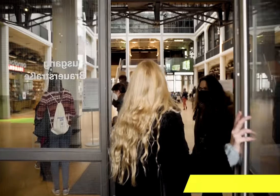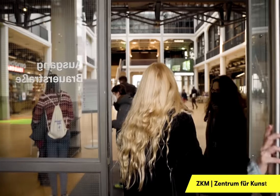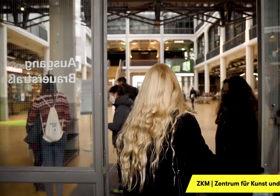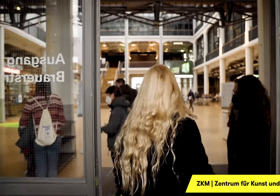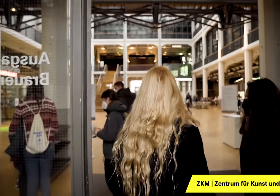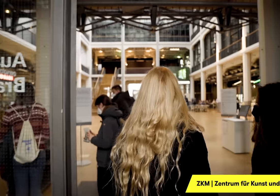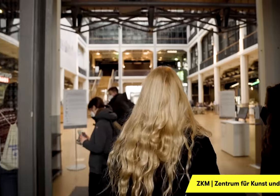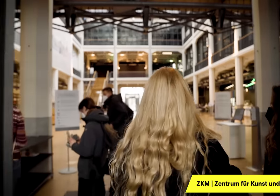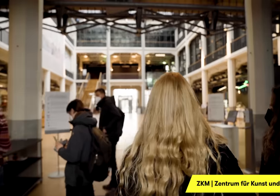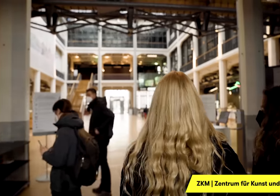(Dynamische Musik)